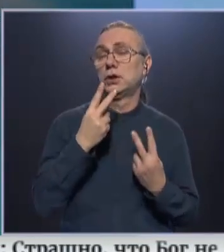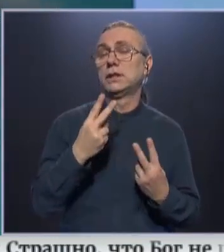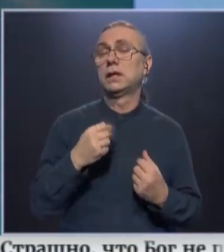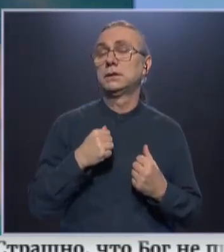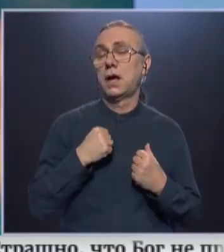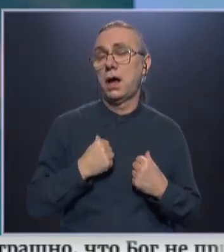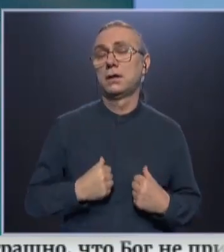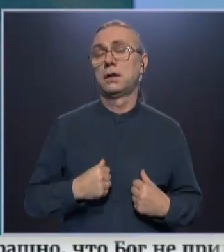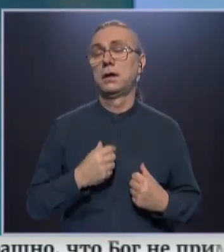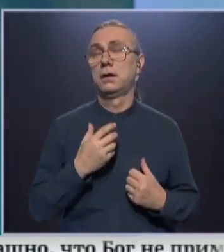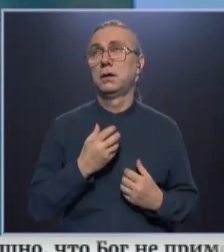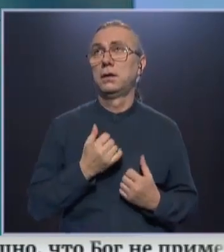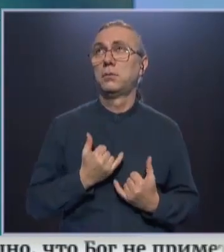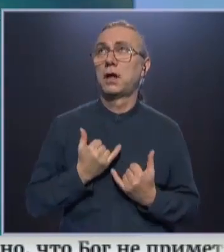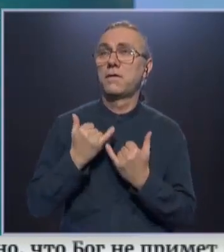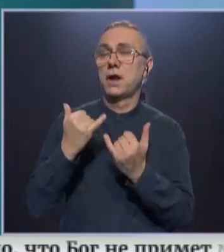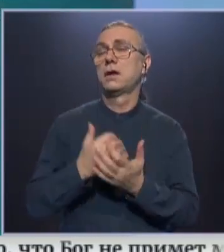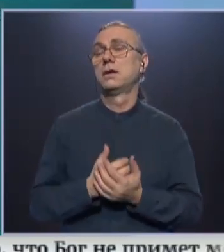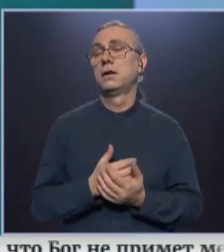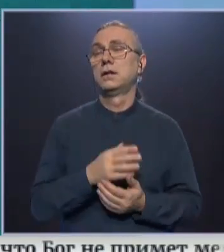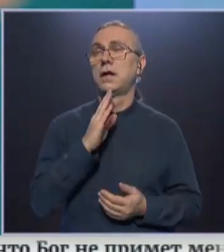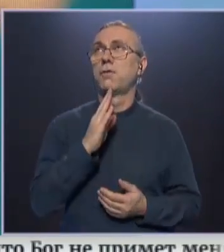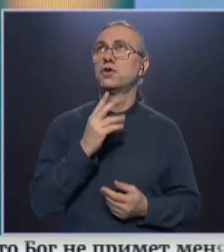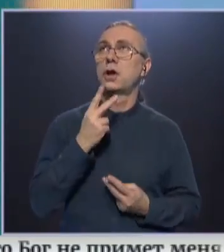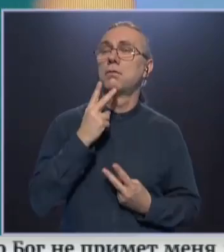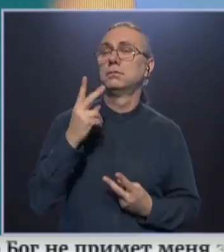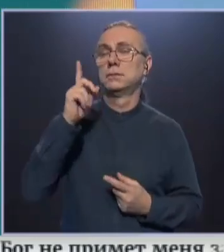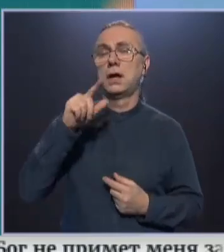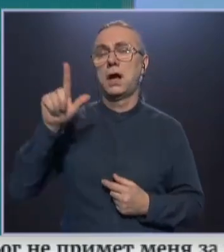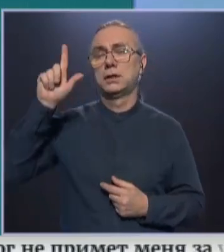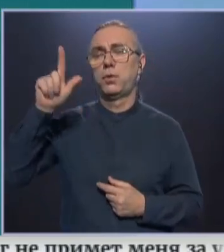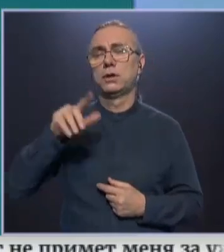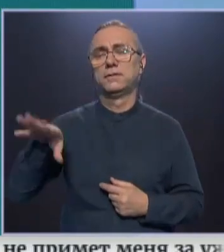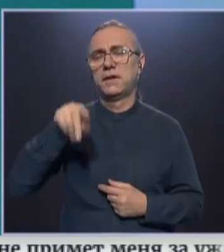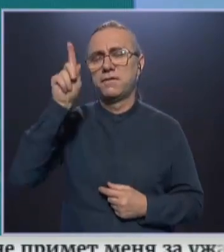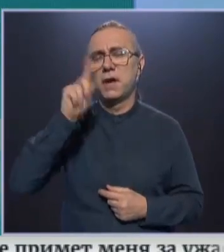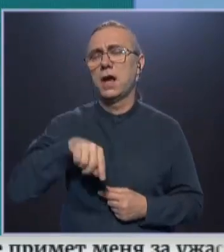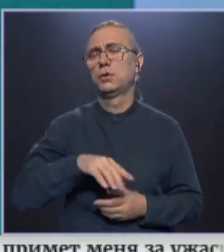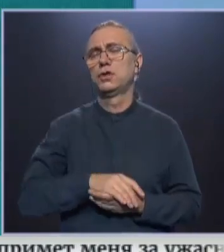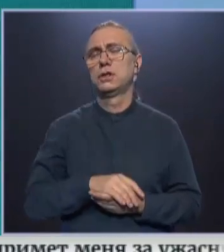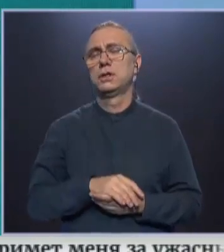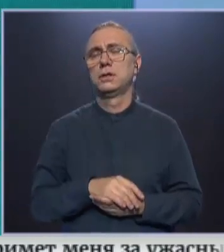приздесущимся ведущим непостижимым Господом и перед путями его промысла то конечно бы Так и ходила